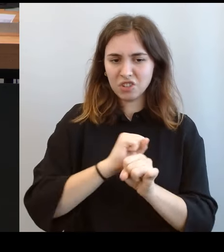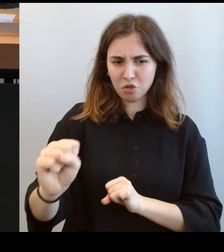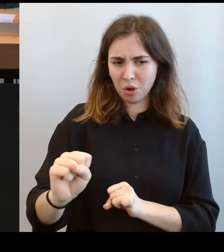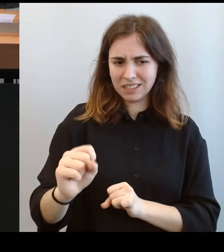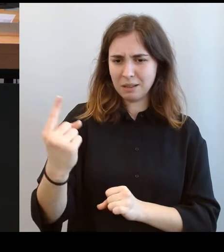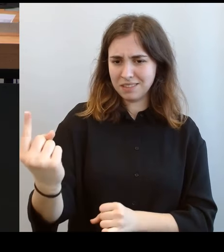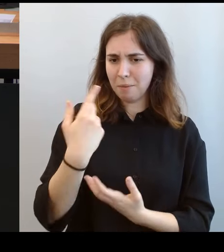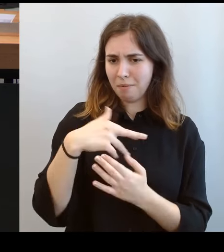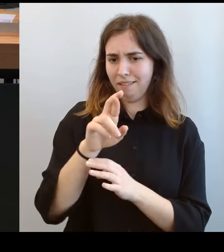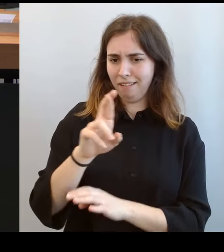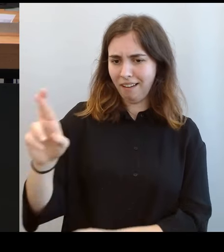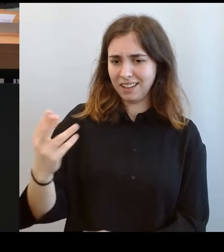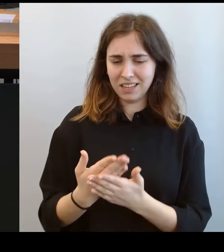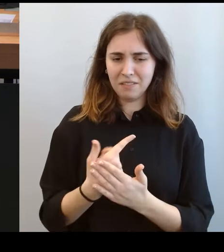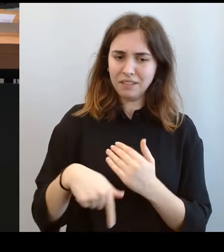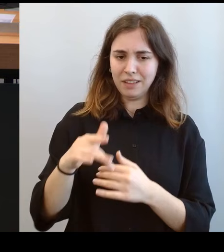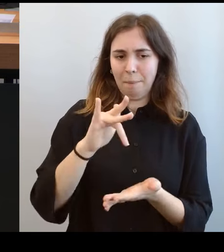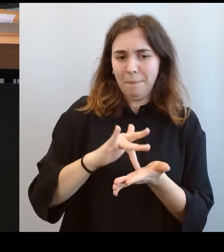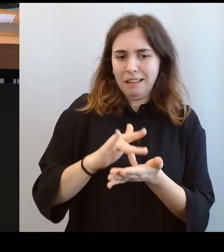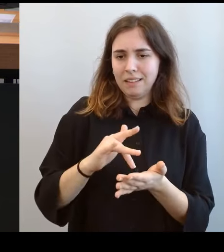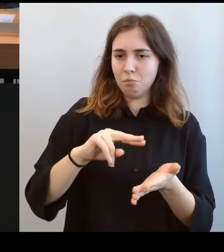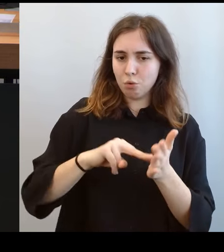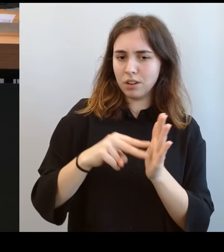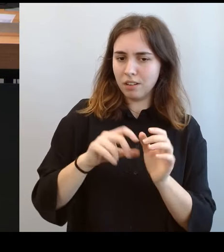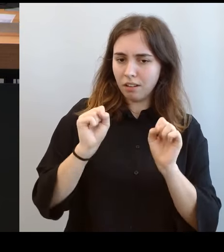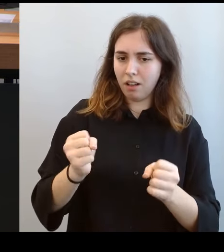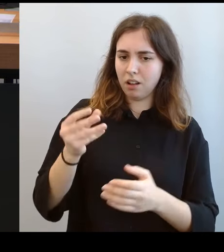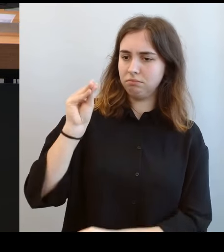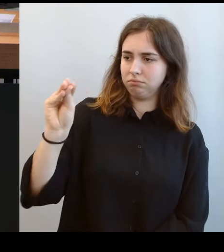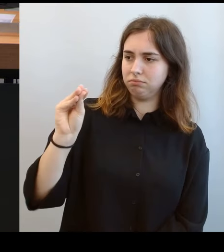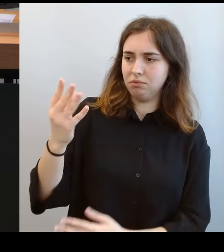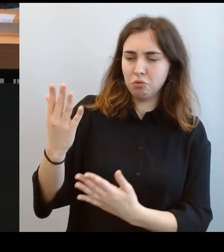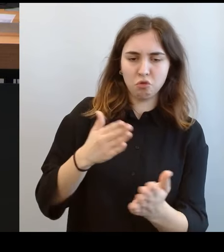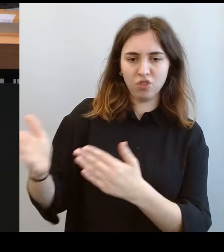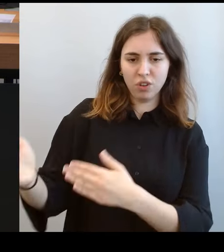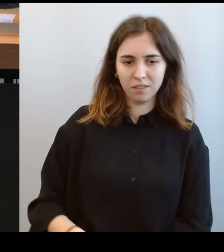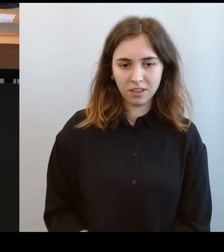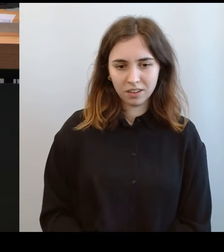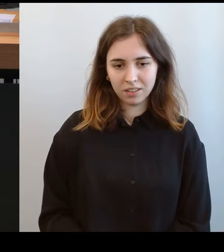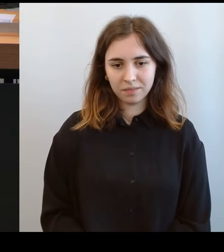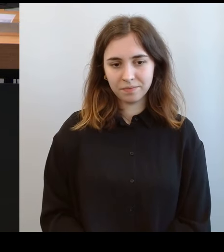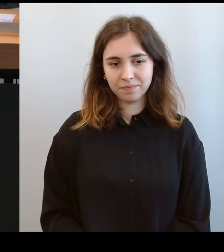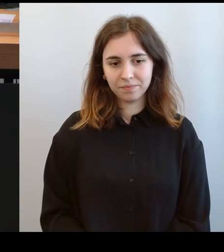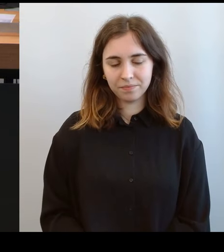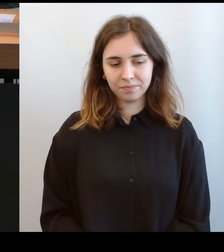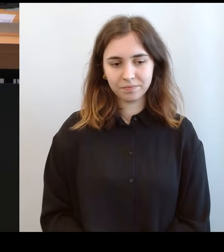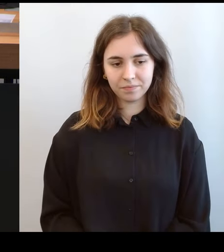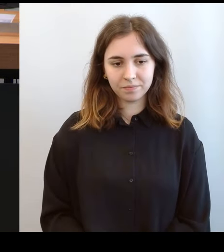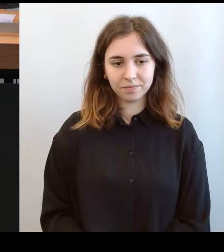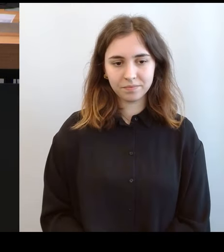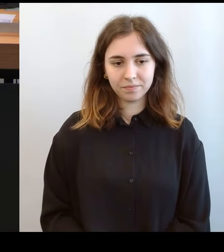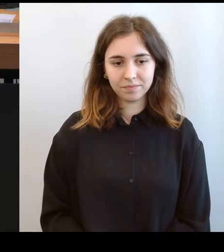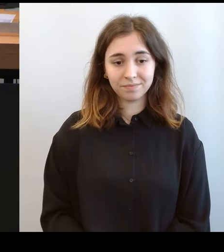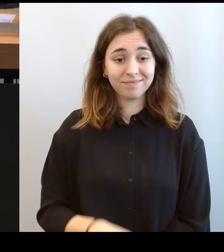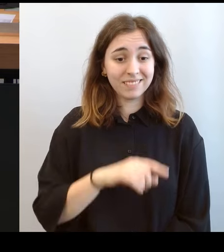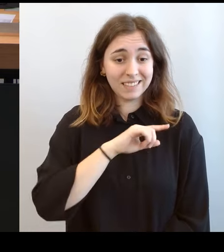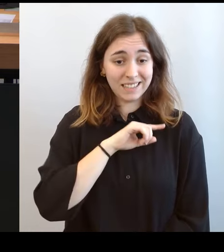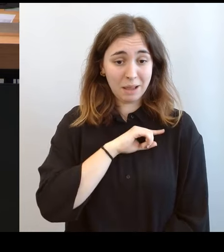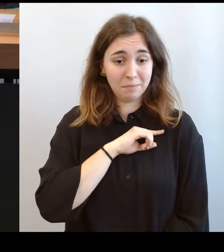ich der Analyse des Ministerpräsidenten von Nordrhein Westfalen, der öffentlich erklärt hat, die